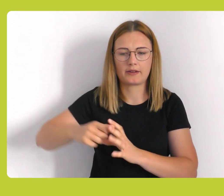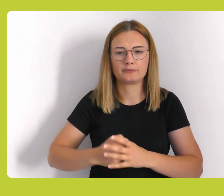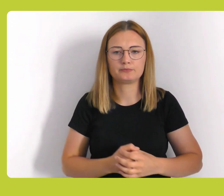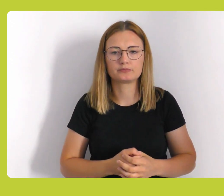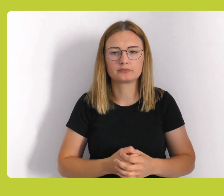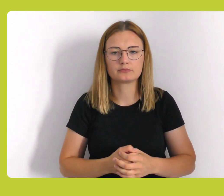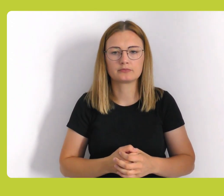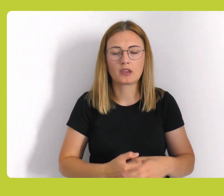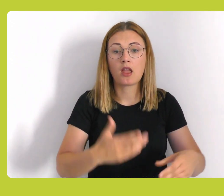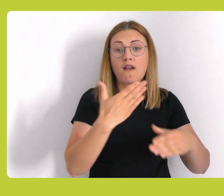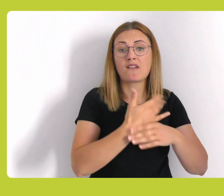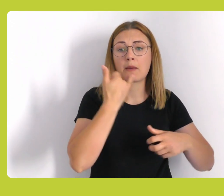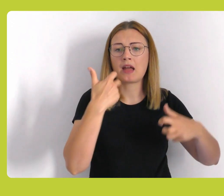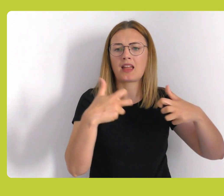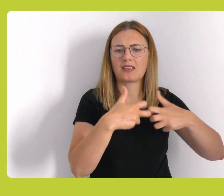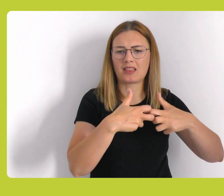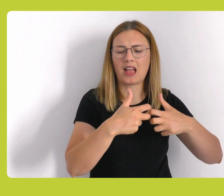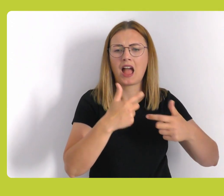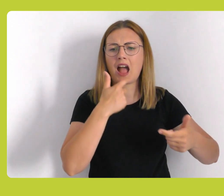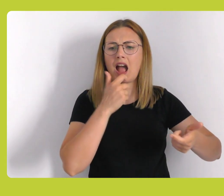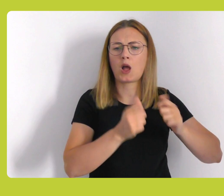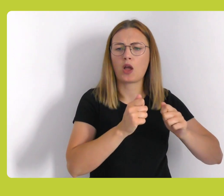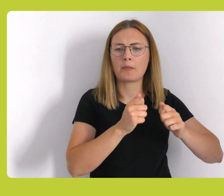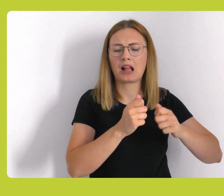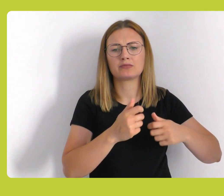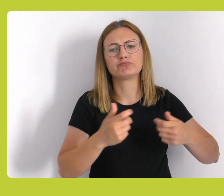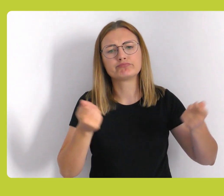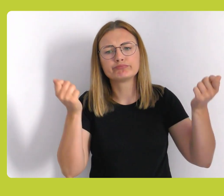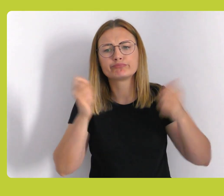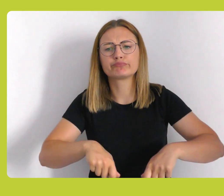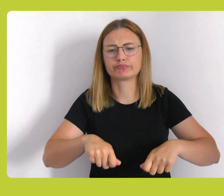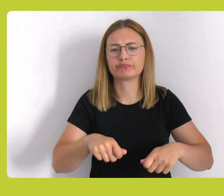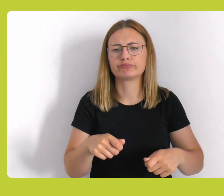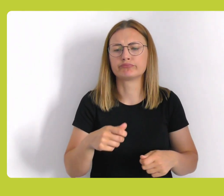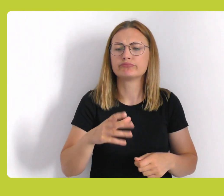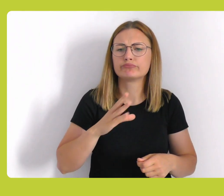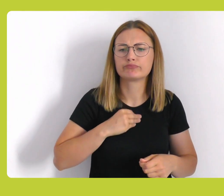Dostawca usług domyślnie zablokuje korzystanie z usług o podwyższonej opłacie,